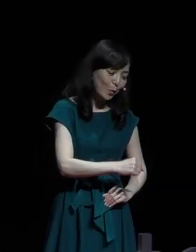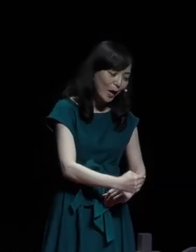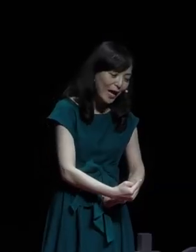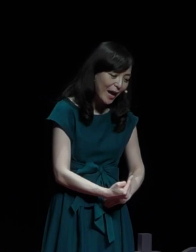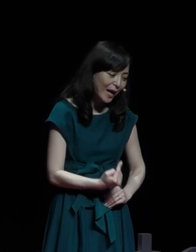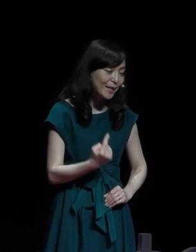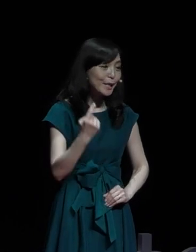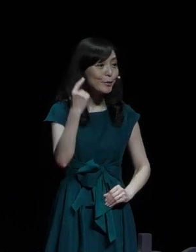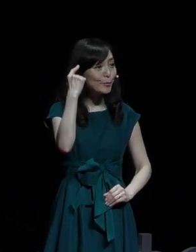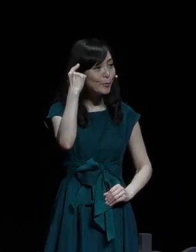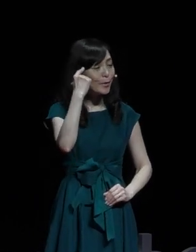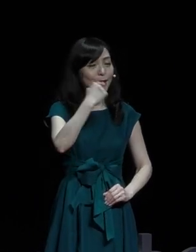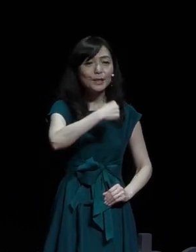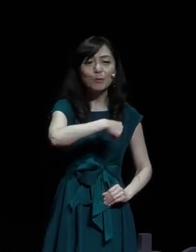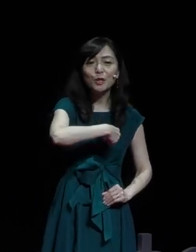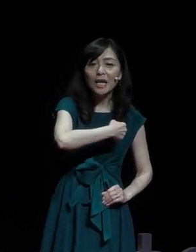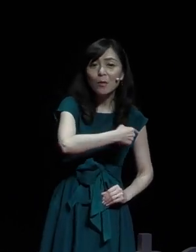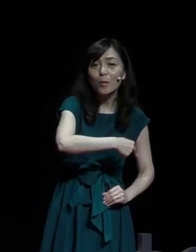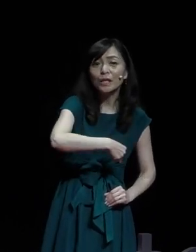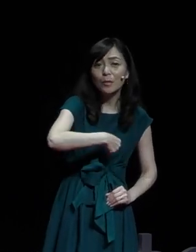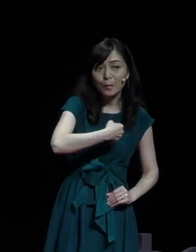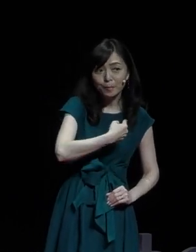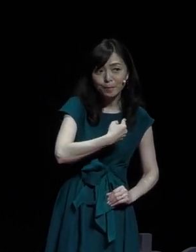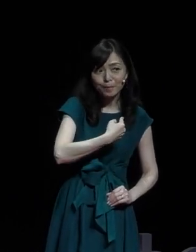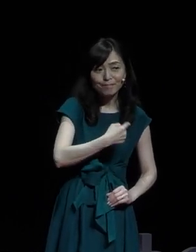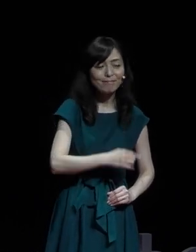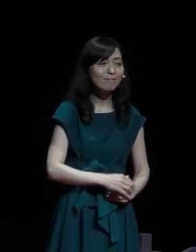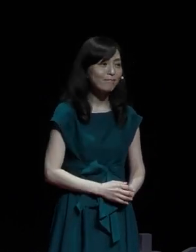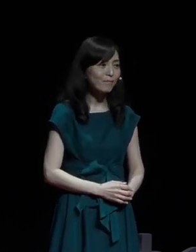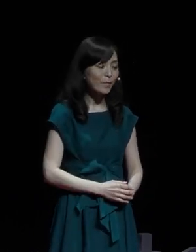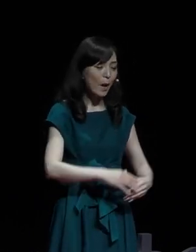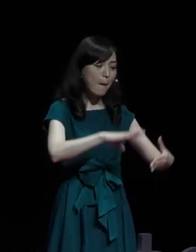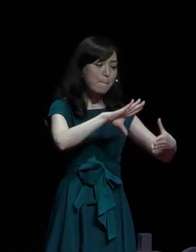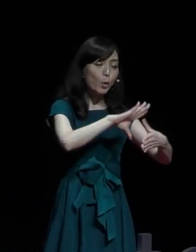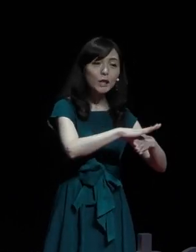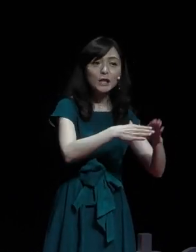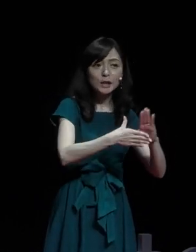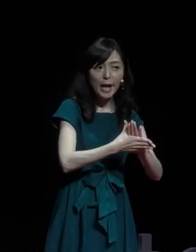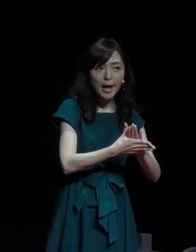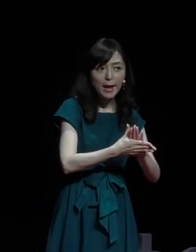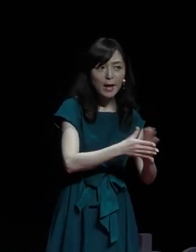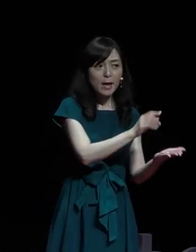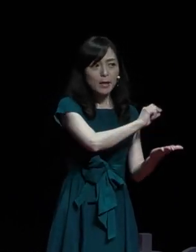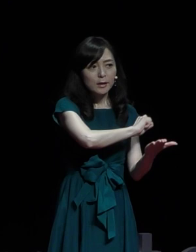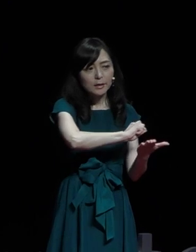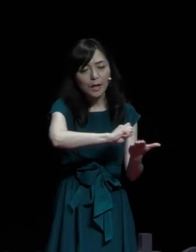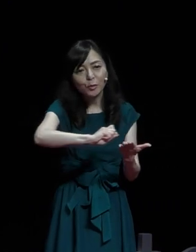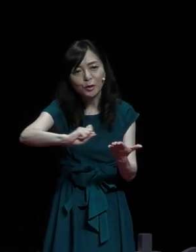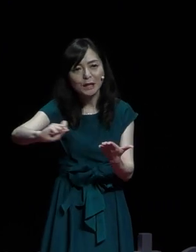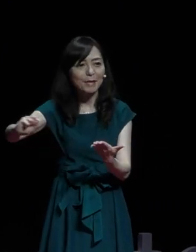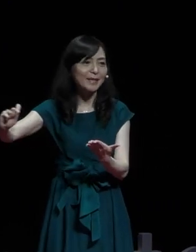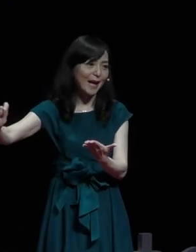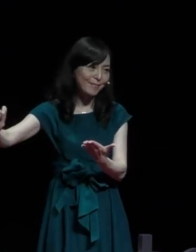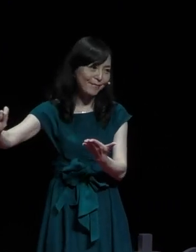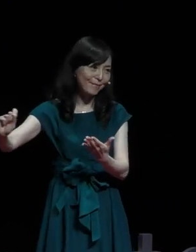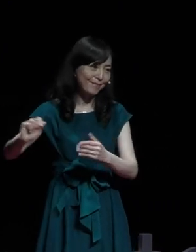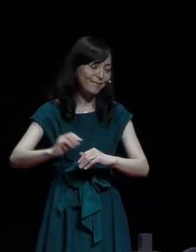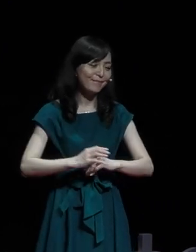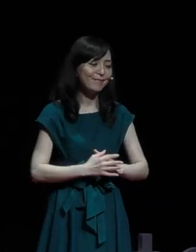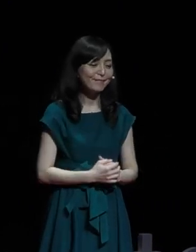Decidí comenzar a escribir los sentimientos y pensamientos que sentí a partir de ese momento.